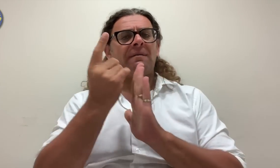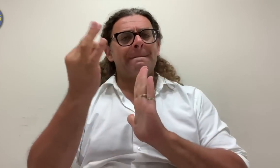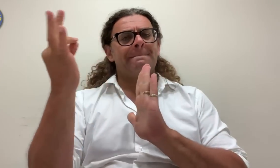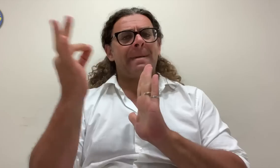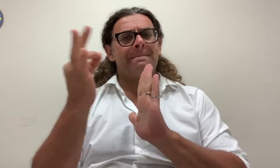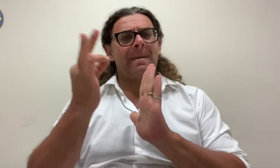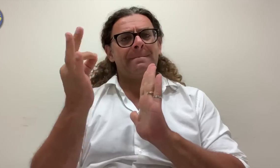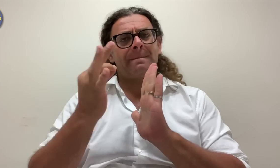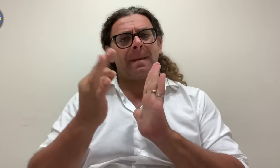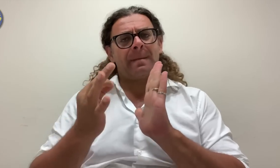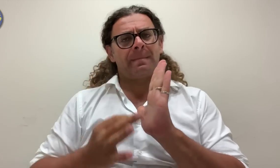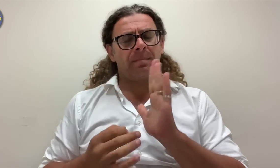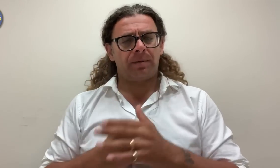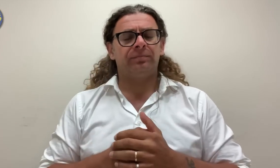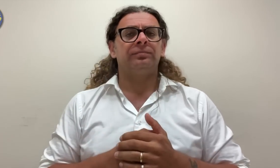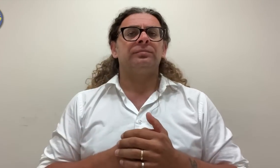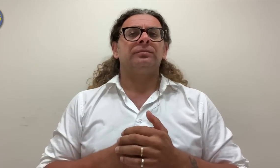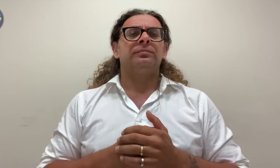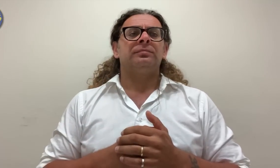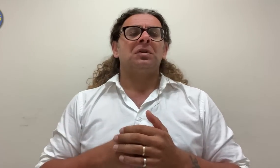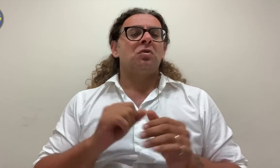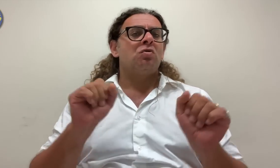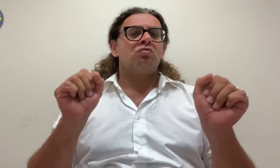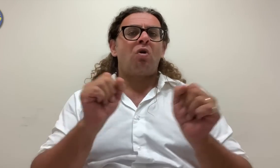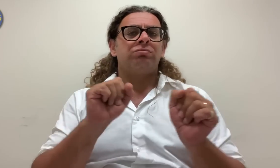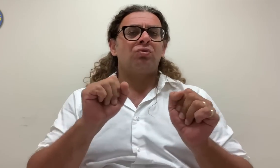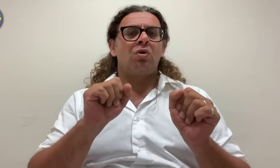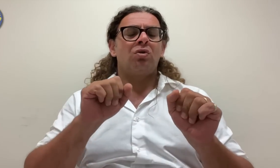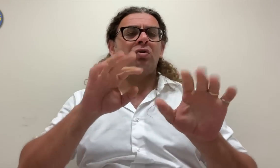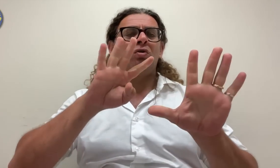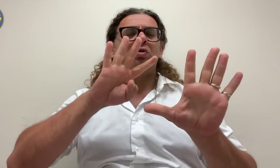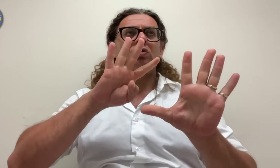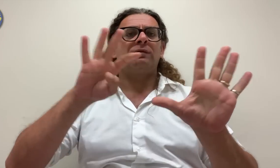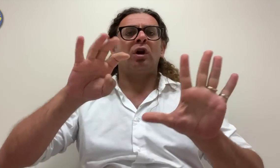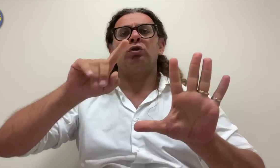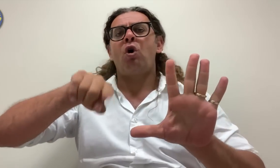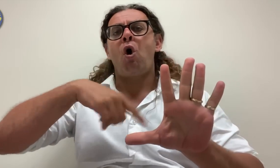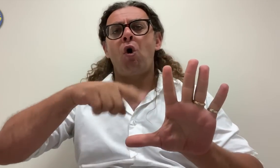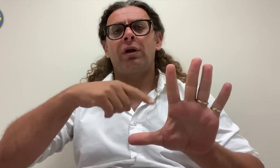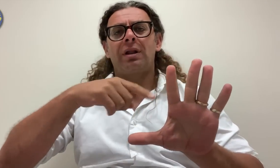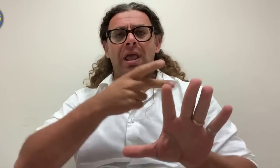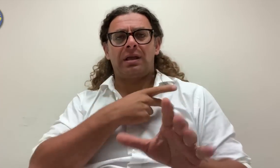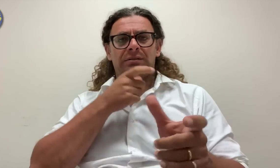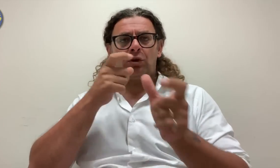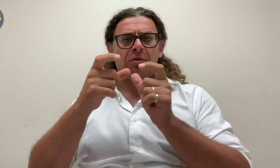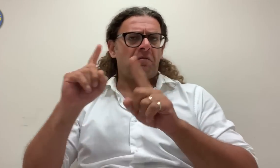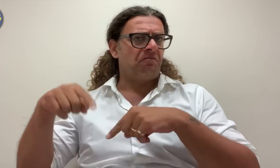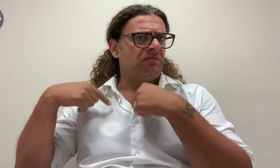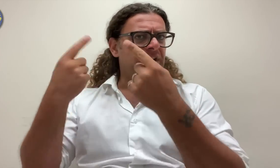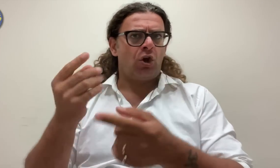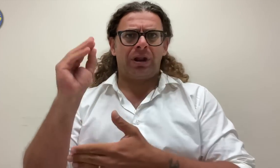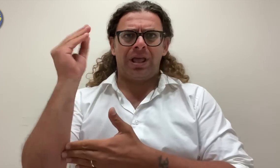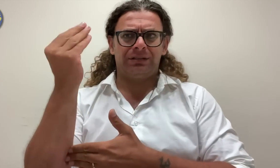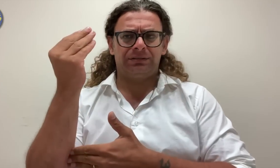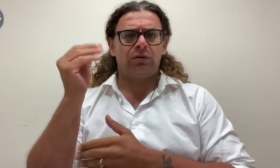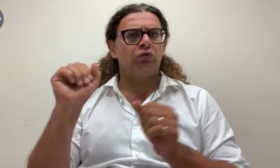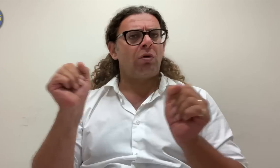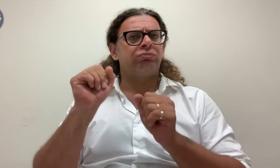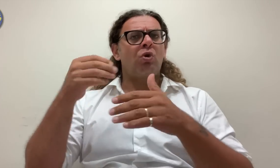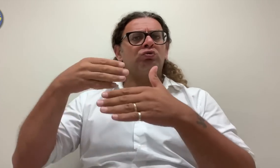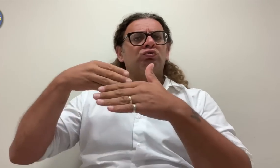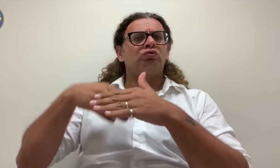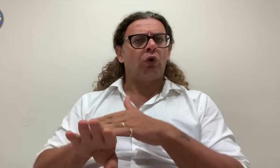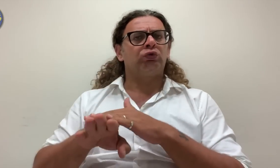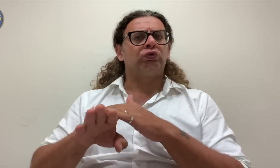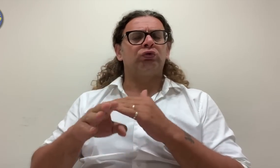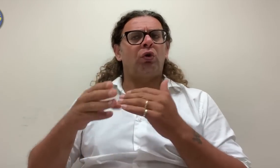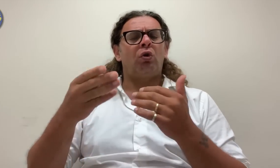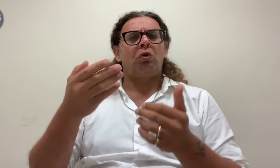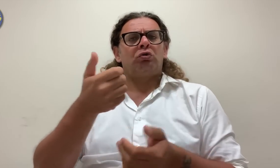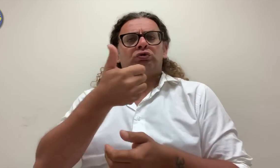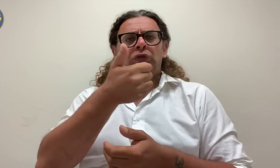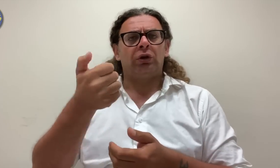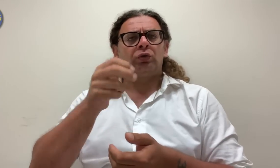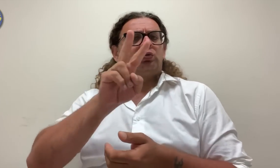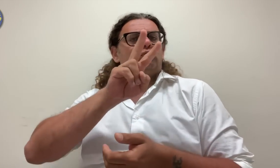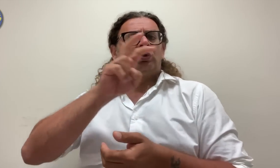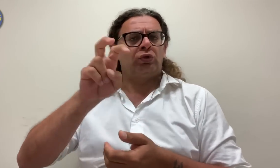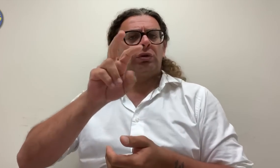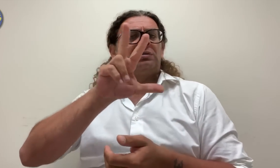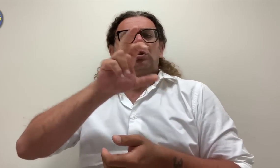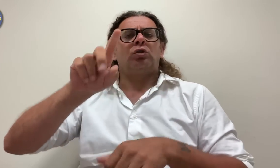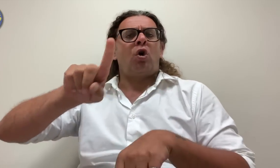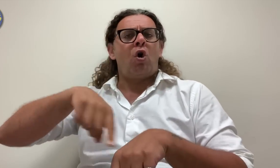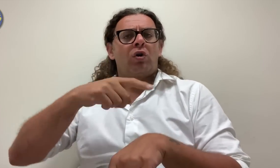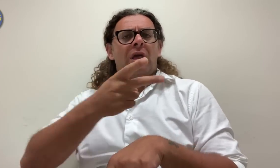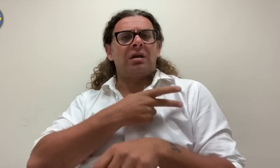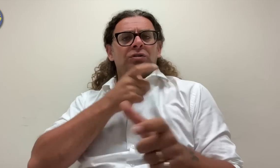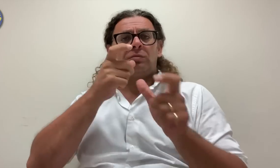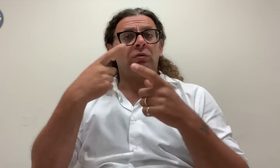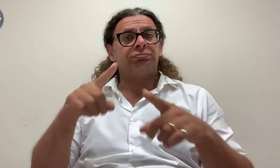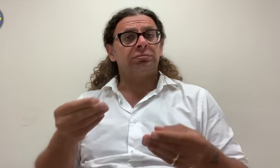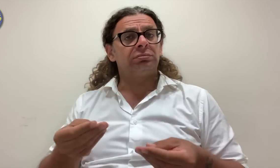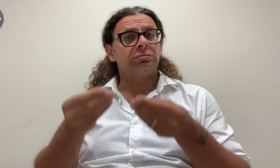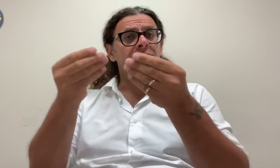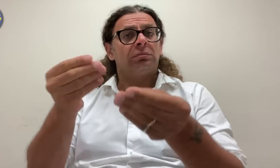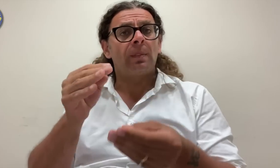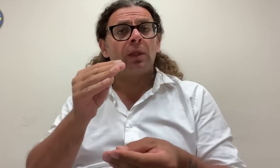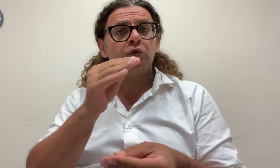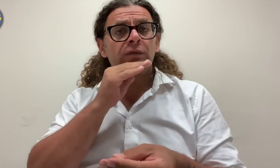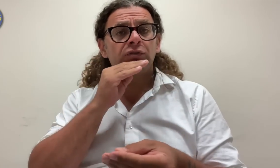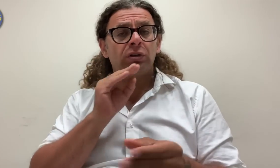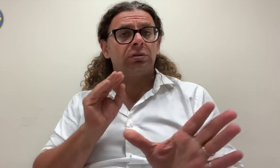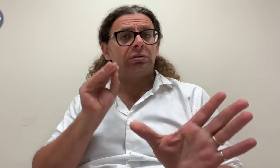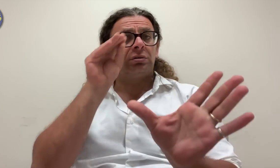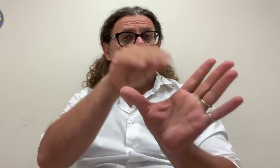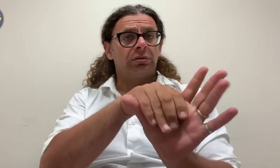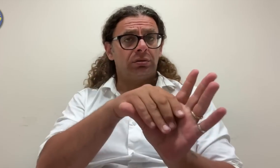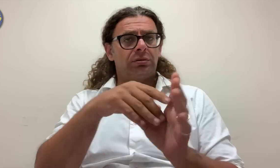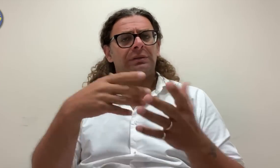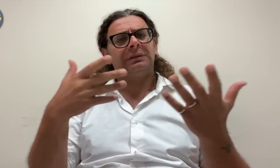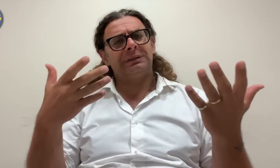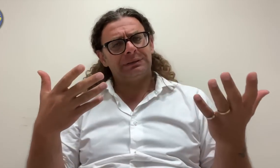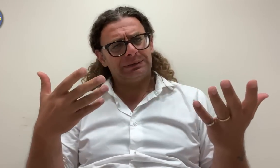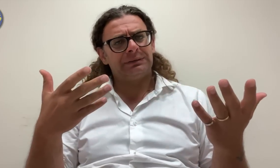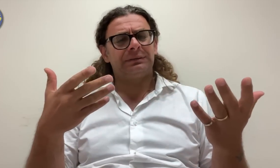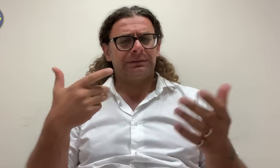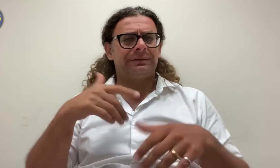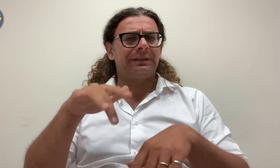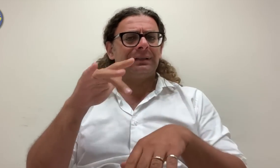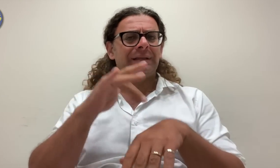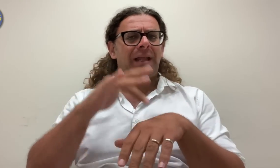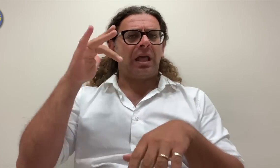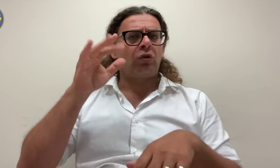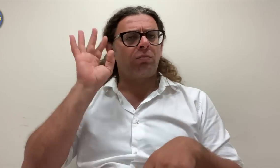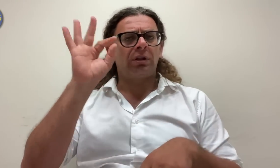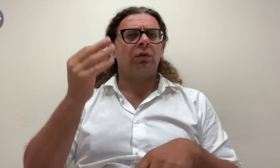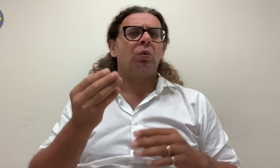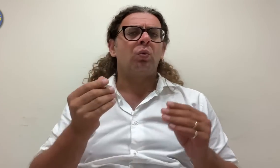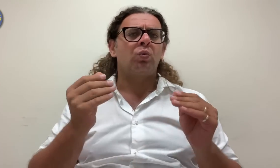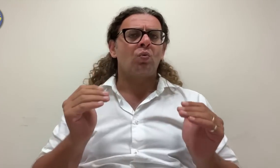di 900 ore; cento, duecento, trecento ore di formazione non sono certamente sufficienti per essere internalizzati. È una situazione delicata. L’obiettivo